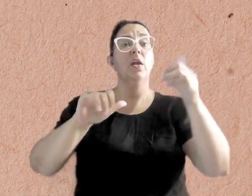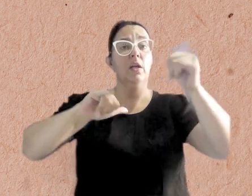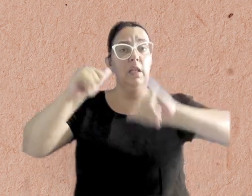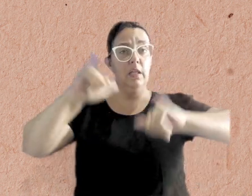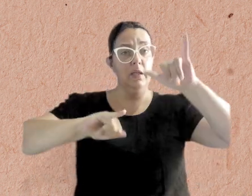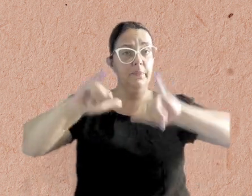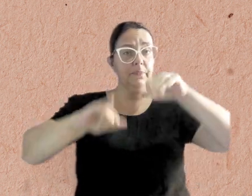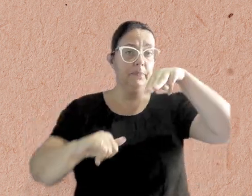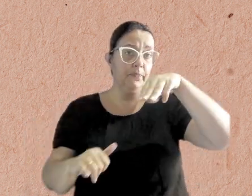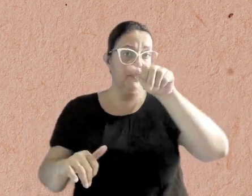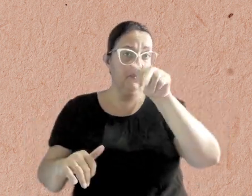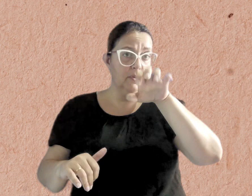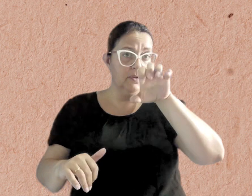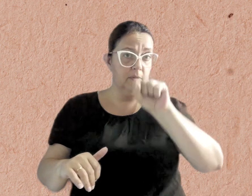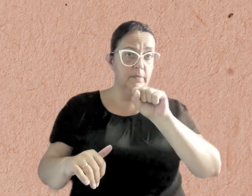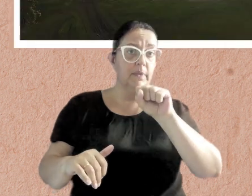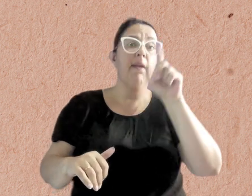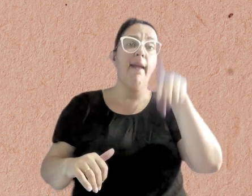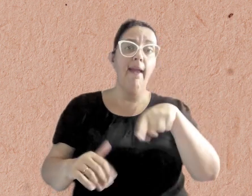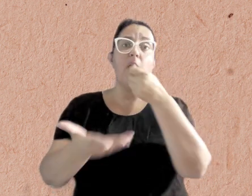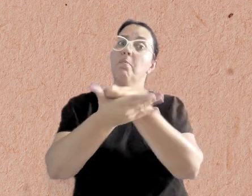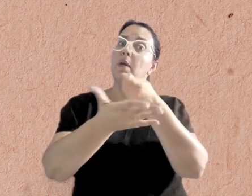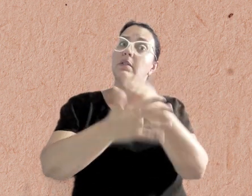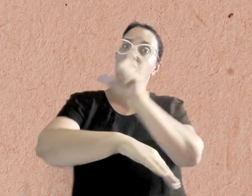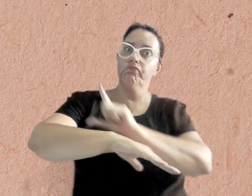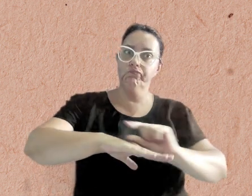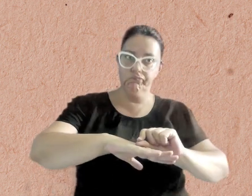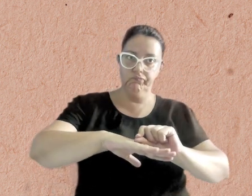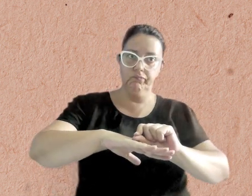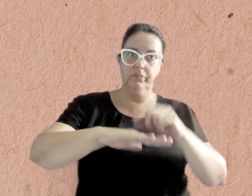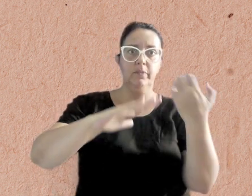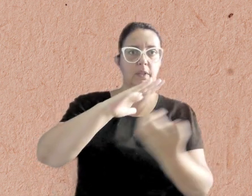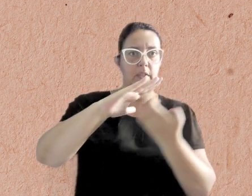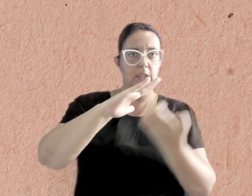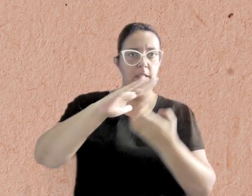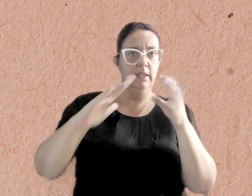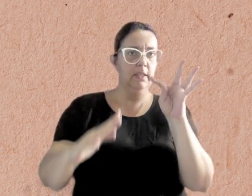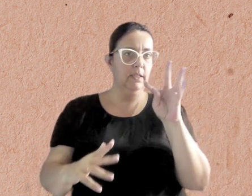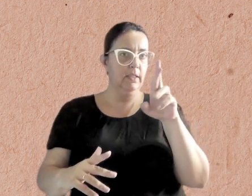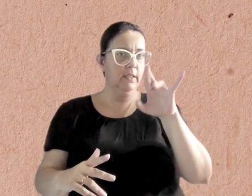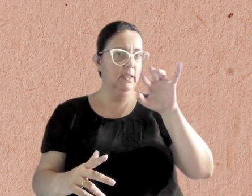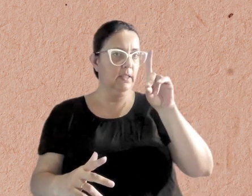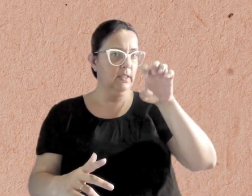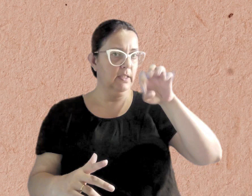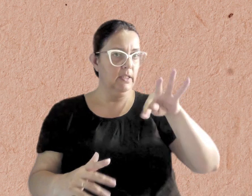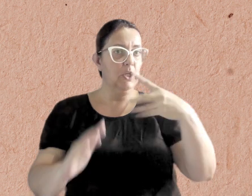por meio do Laboratório MARéSS. O PARMIS é uma exigência do Ibama à empresa Trident Energy do Brasil,